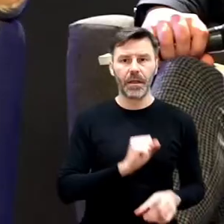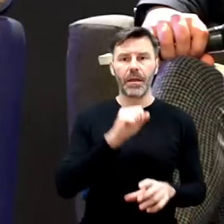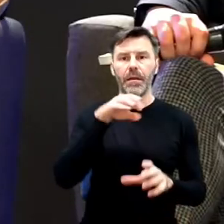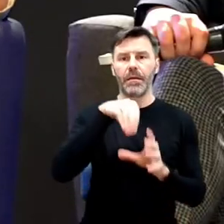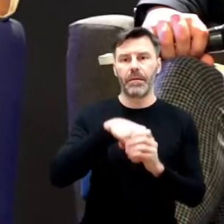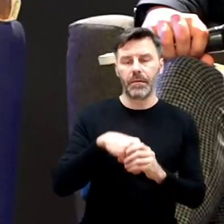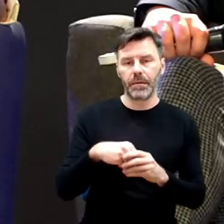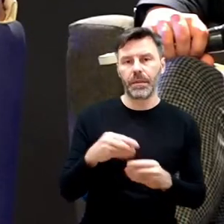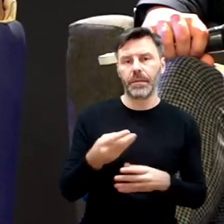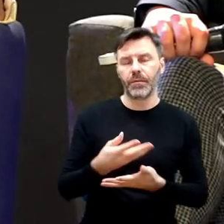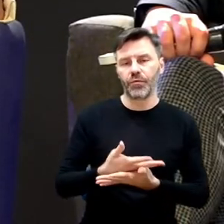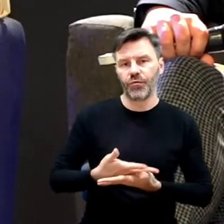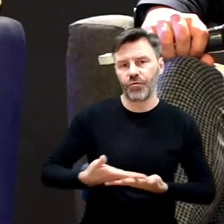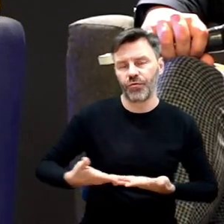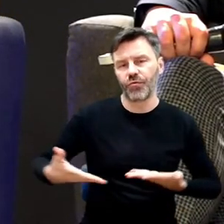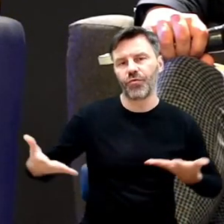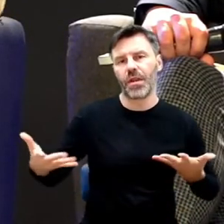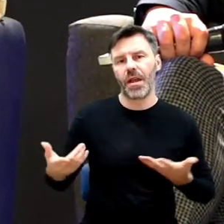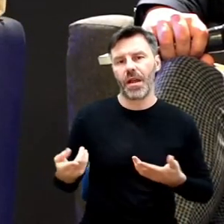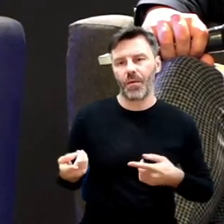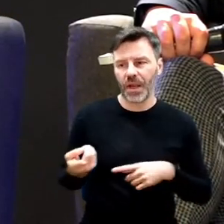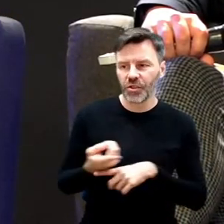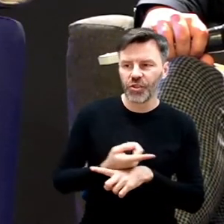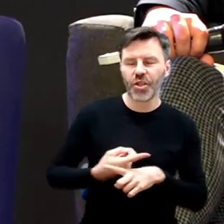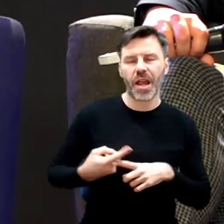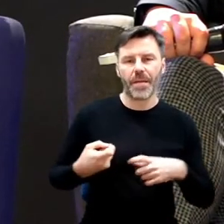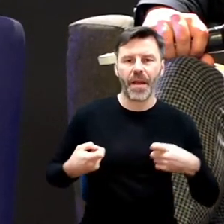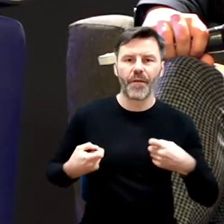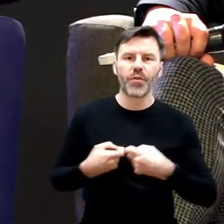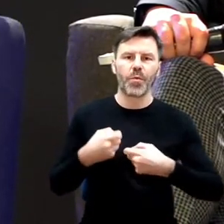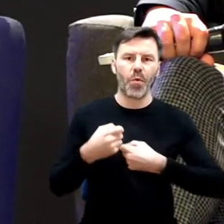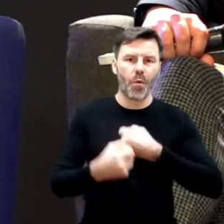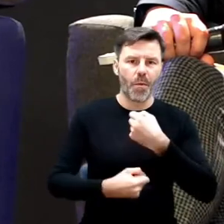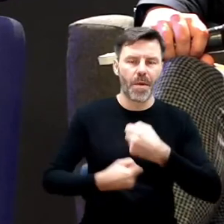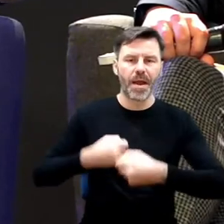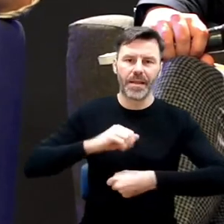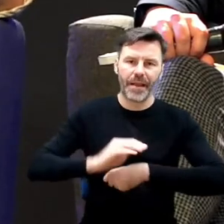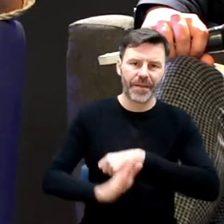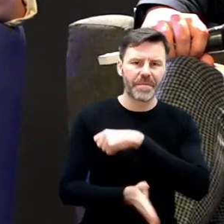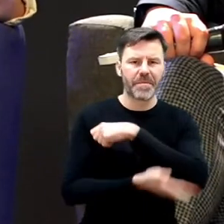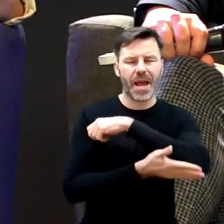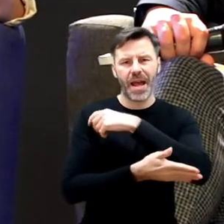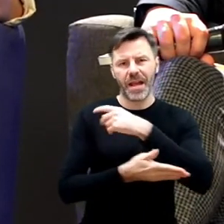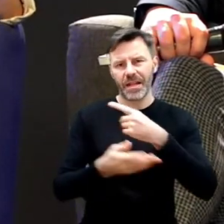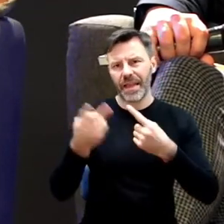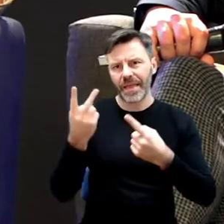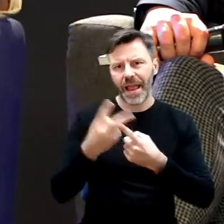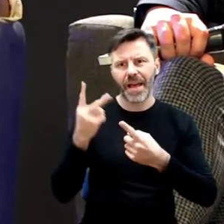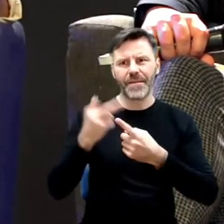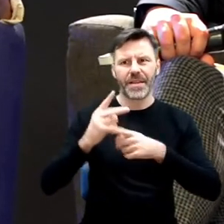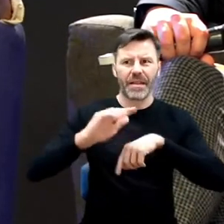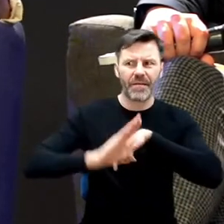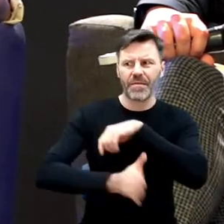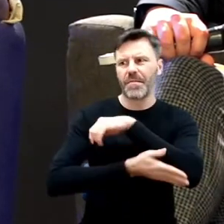i z jakąś współpracą, no i w ogóle wsparciem medialnym machiny, która gdzieś jest afiliowana.